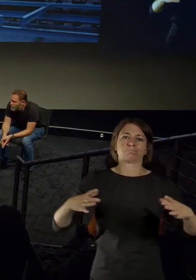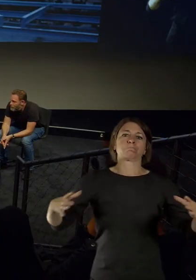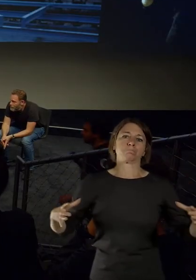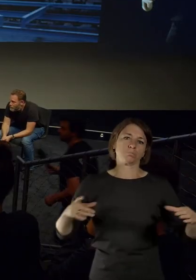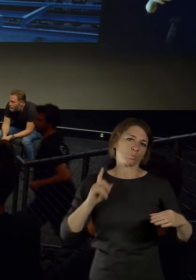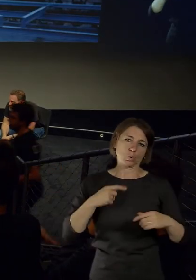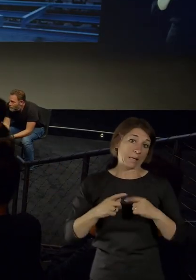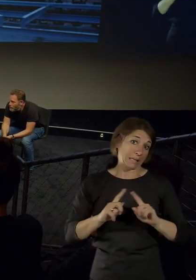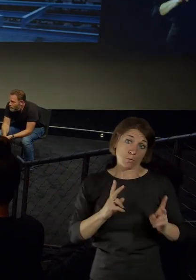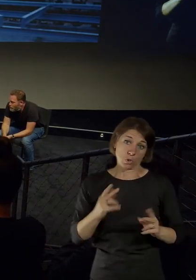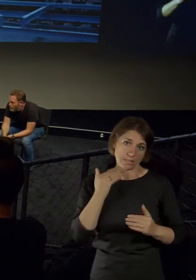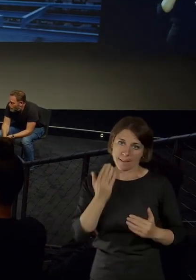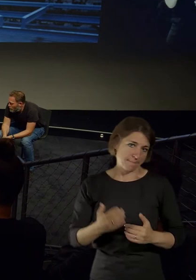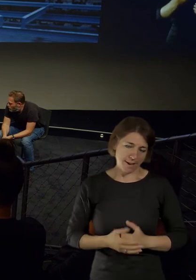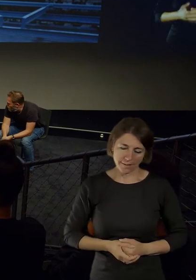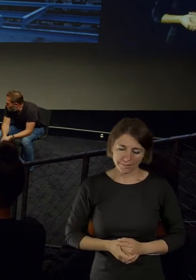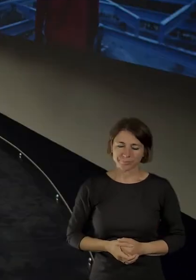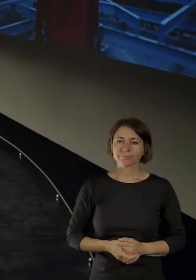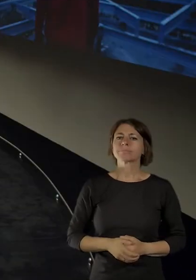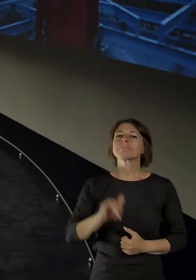Prosím, podat mikrofon. Děkuju.